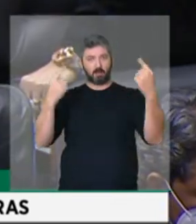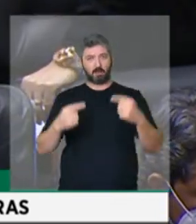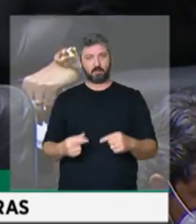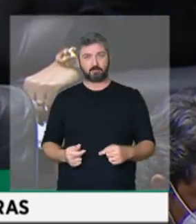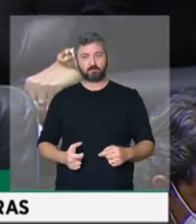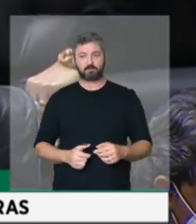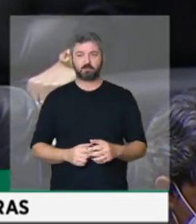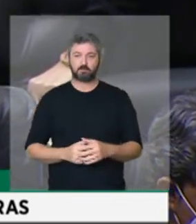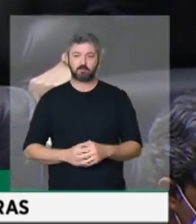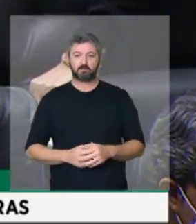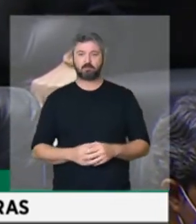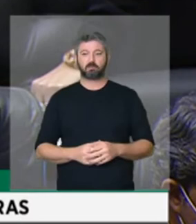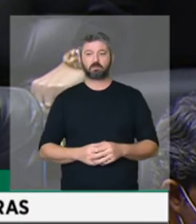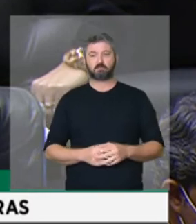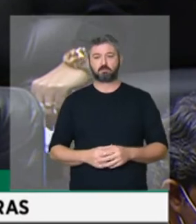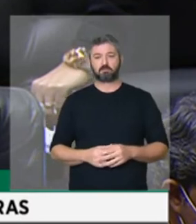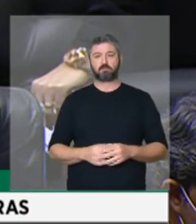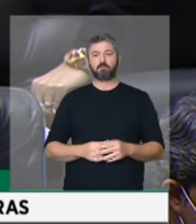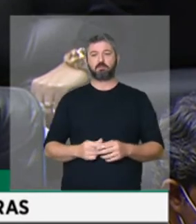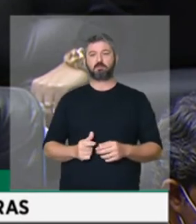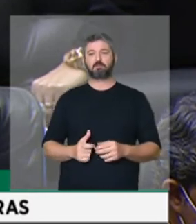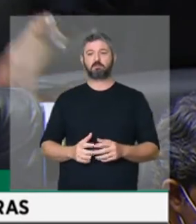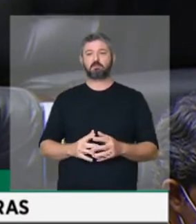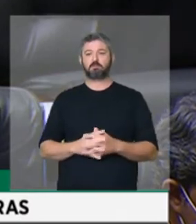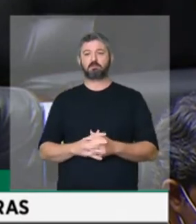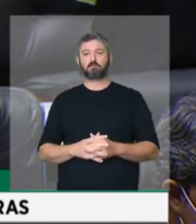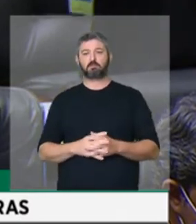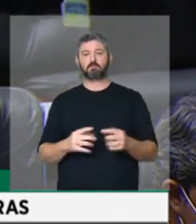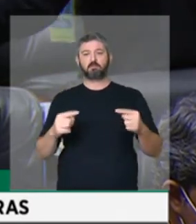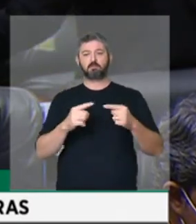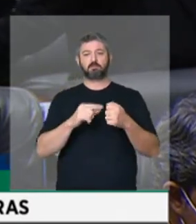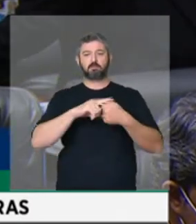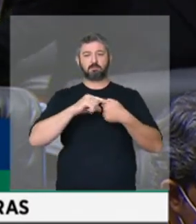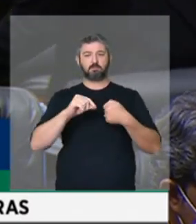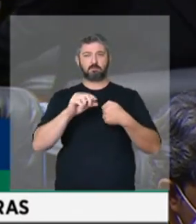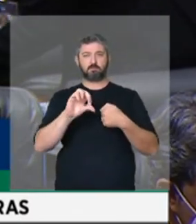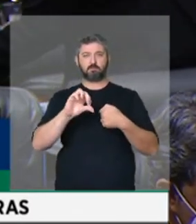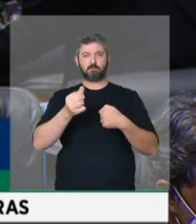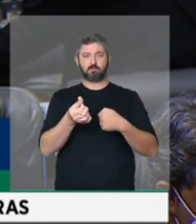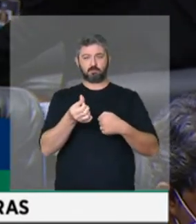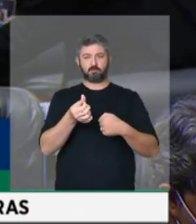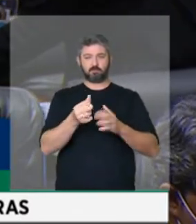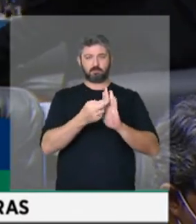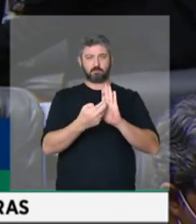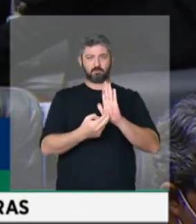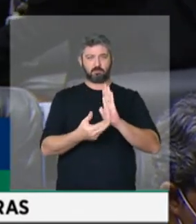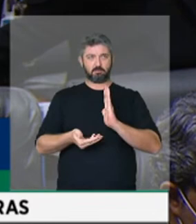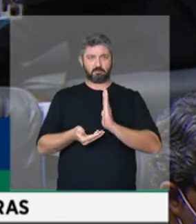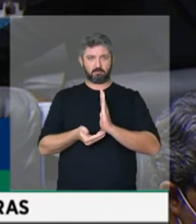[PRESIDENTE]: 5 MINUTOS APÓS O FINAL DA ORIENTAÇÃO, DEPUTADO MOLON. -- [DEPUTADO]: PERFEITO, OBRIGADO PRESIDENTE. -- [PRESIDENTE]: DEPUTADO FREIXO, QUESTÃO DE ORDEM.